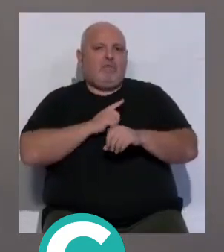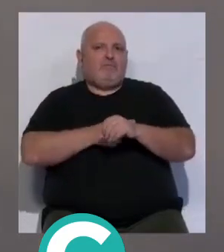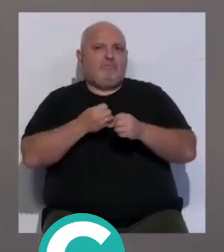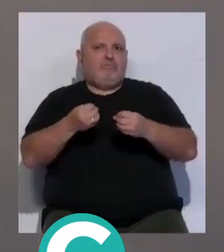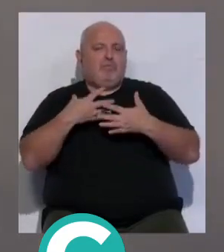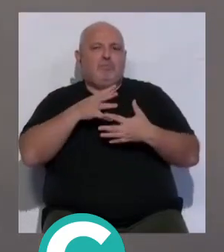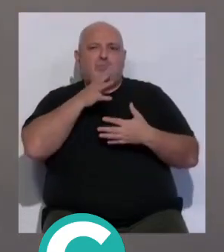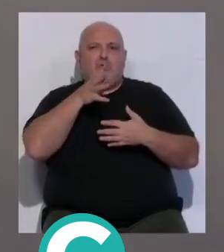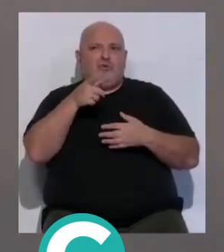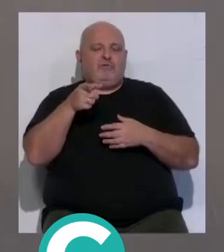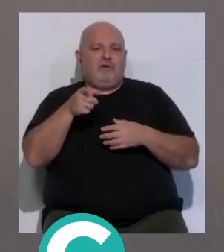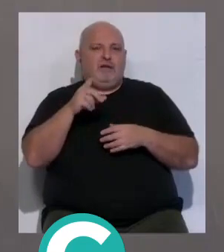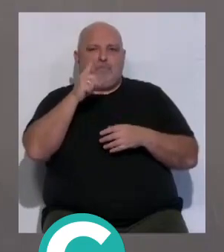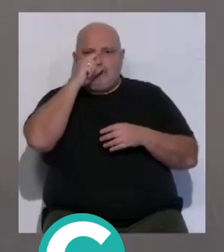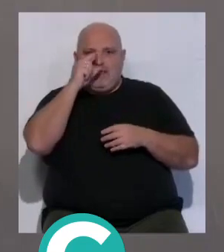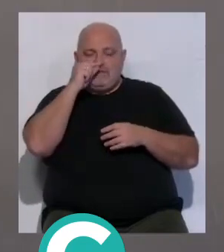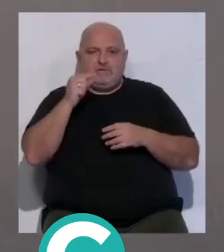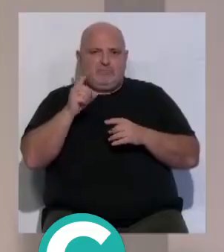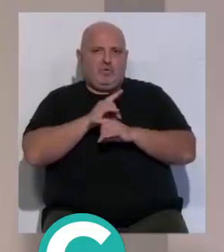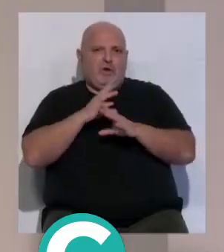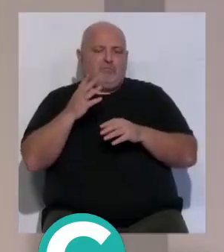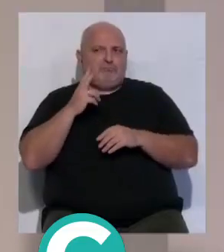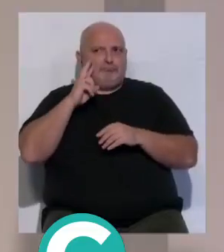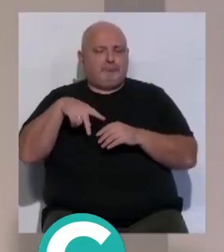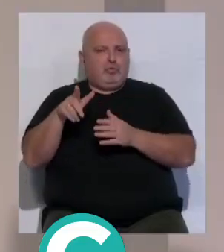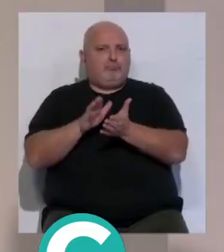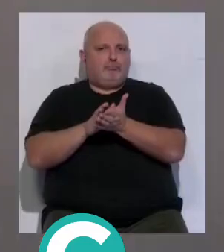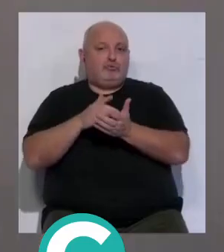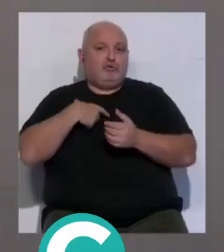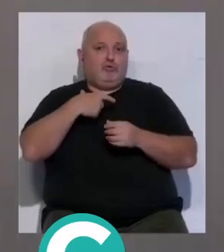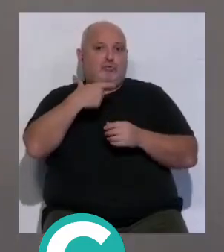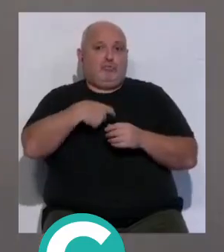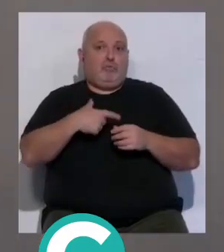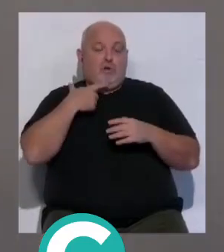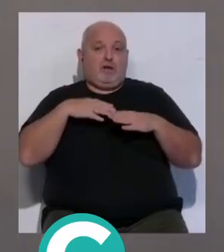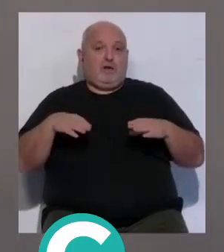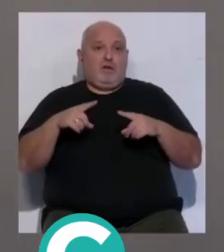el tema de Lionel Messi como brasileño yo como argentino siempre cuando va a empezar un mundial